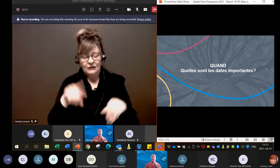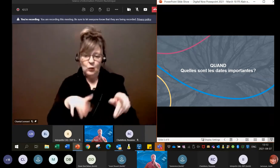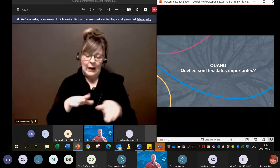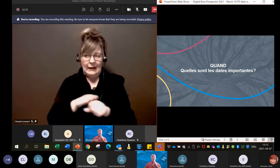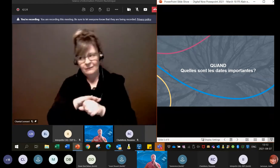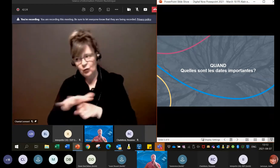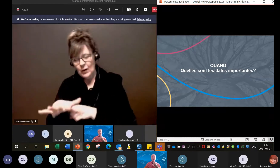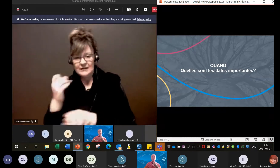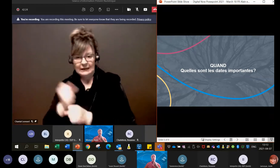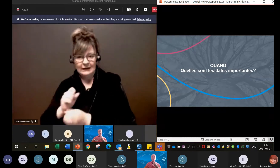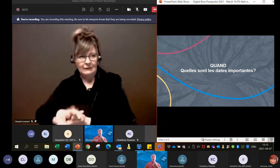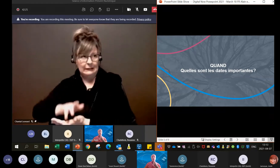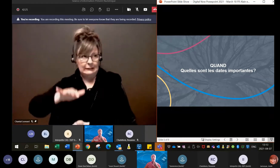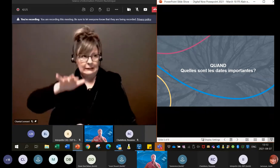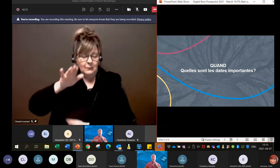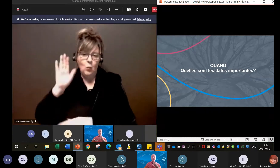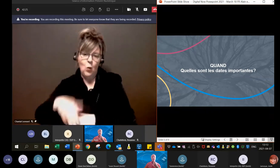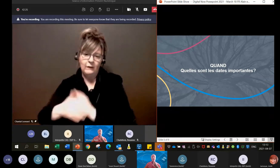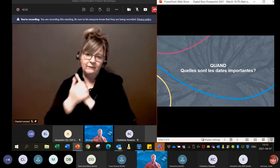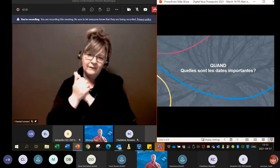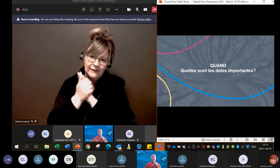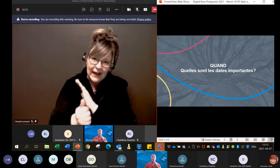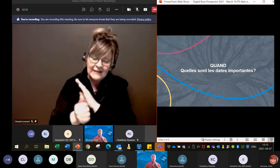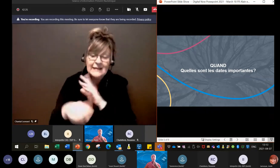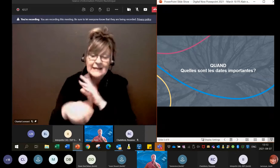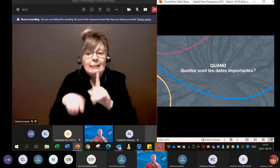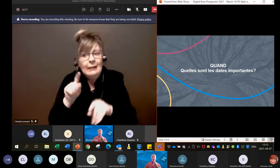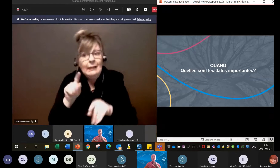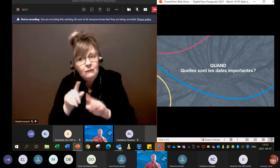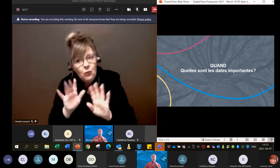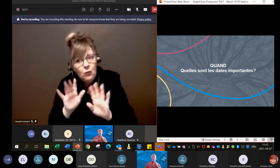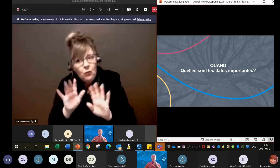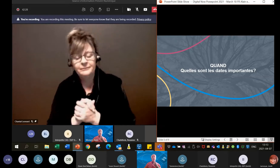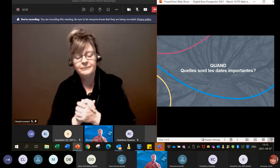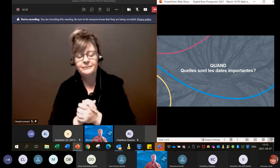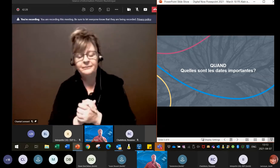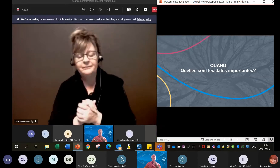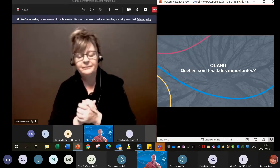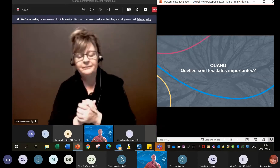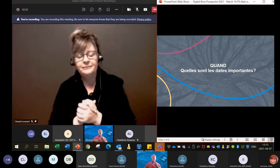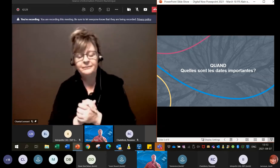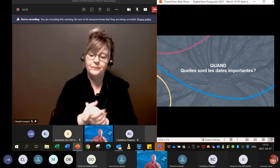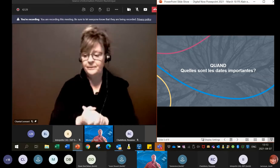l’efficacité de nos résultats.